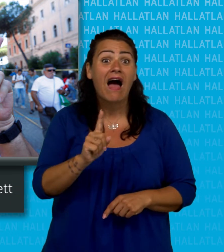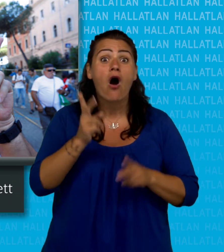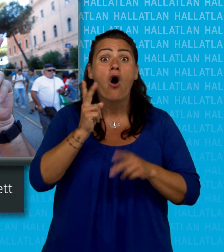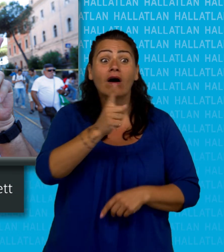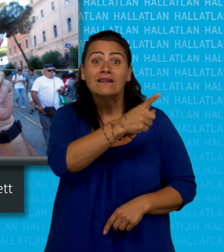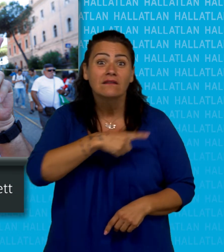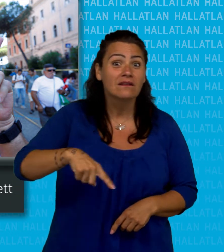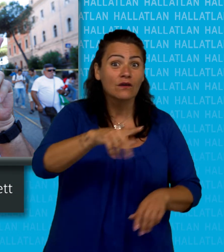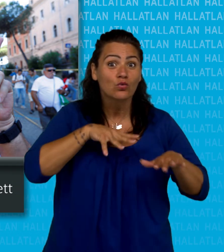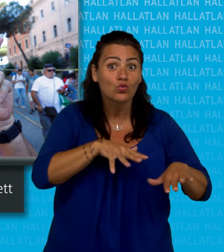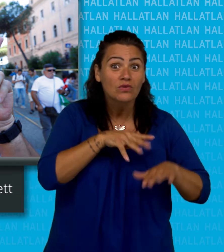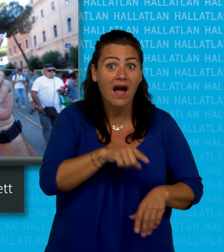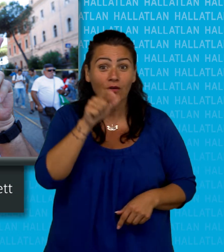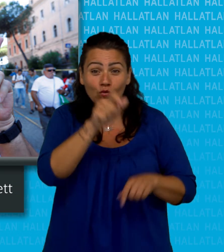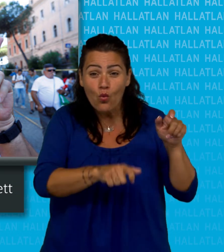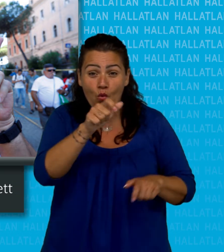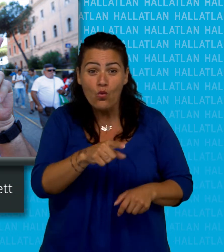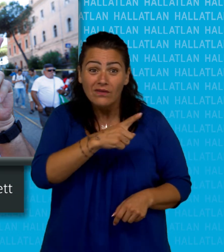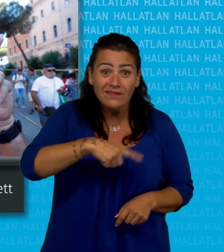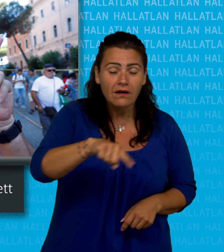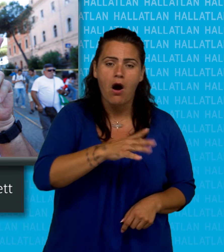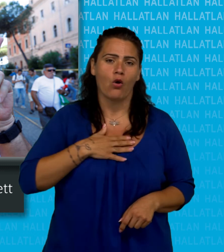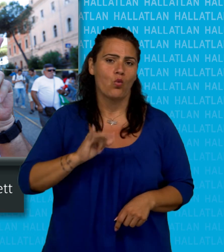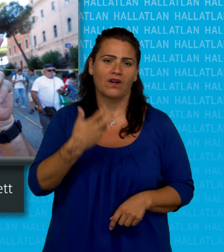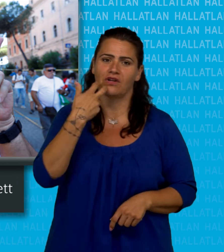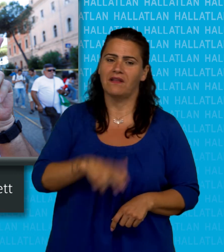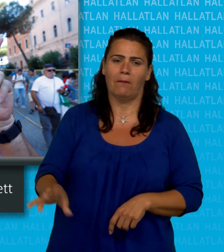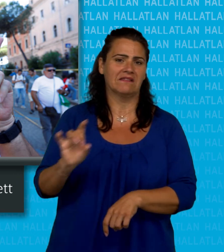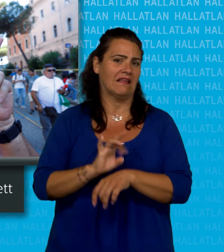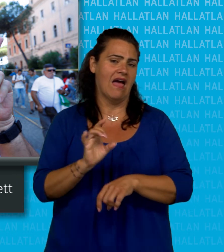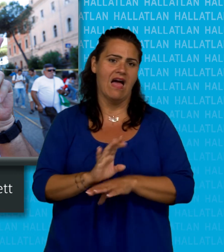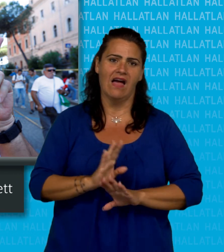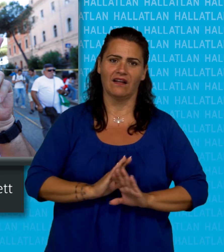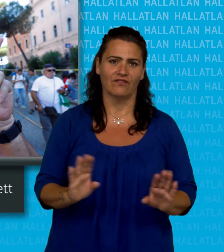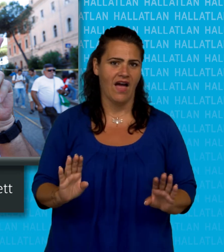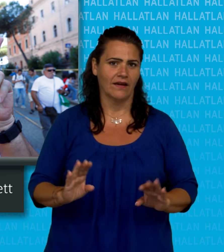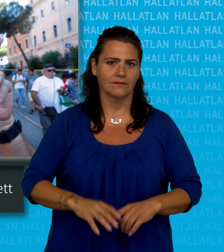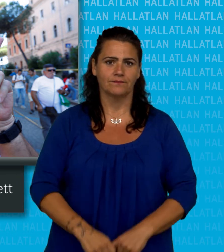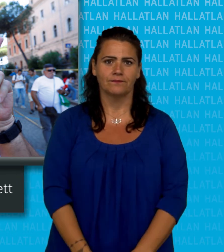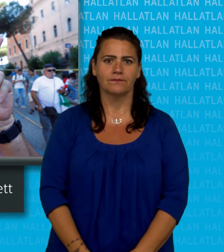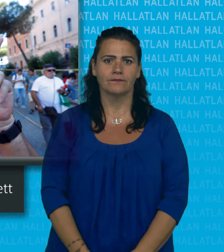a kételkedőket az sem győzte meg a járvány valódiságáról.